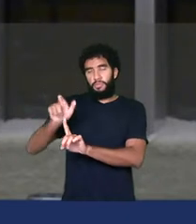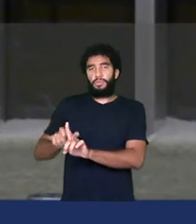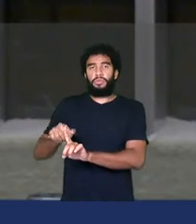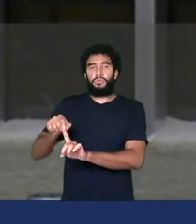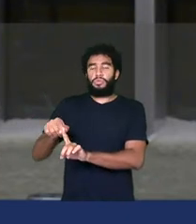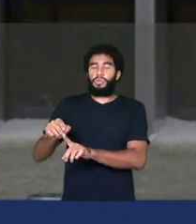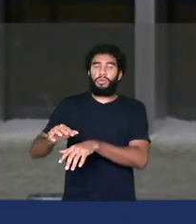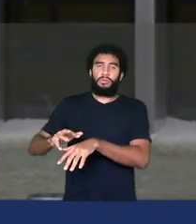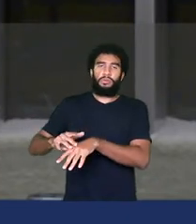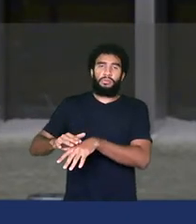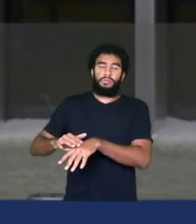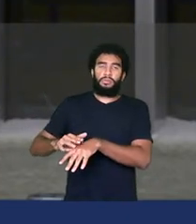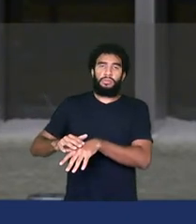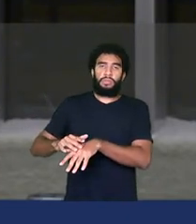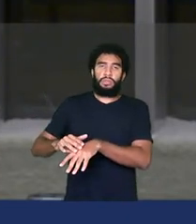EQUIPE MÉDICA DAQUELE HOSPITAL. E ESSE PACIENTE